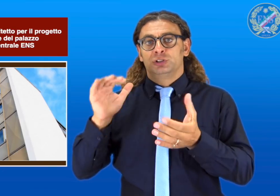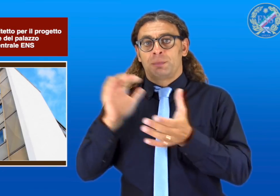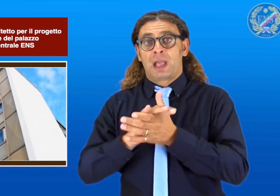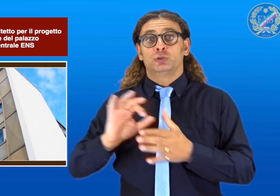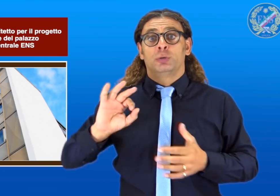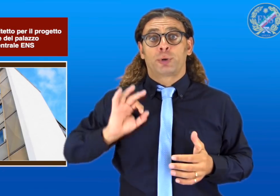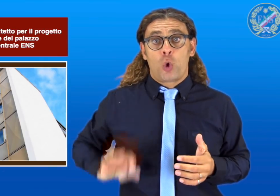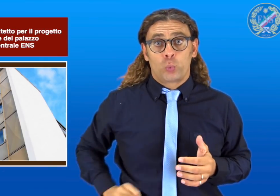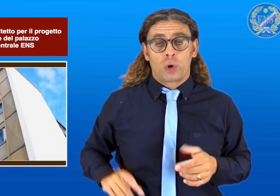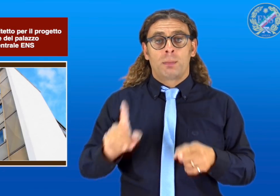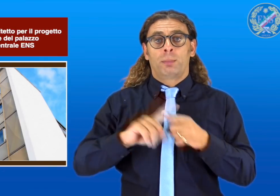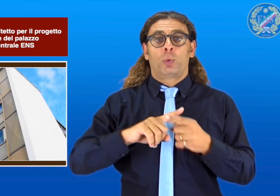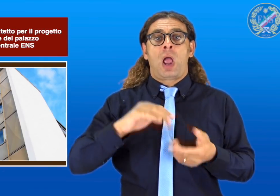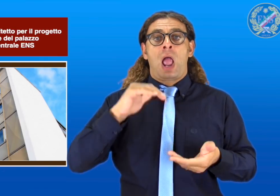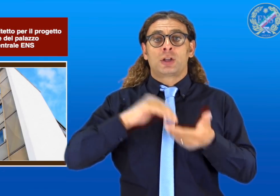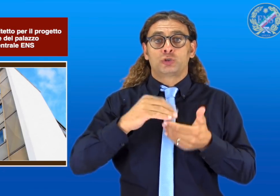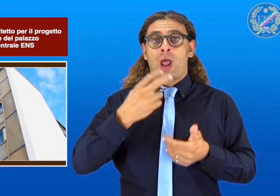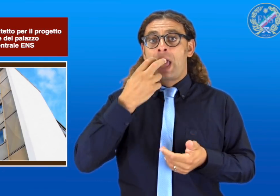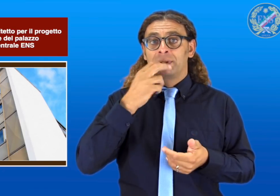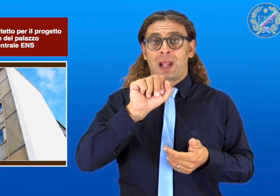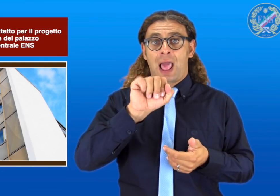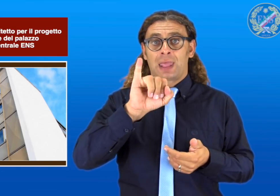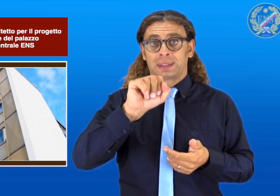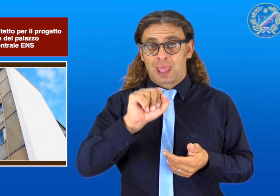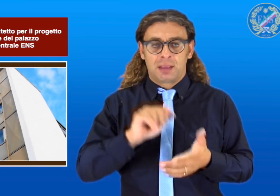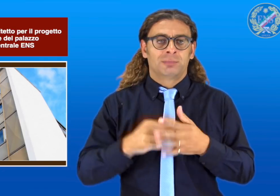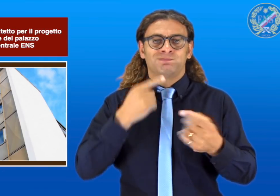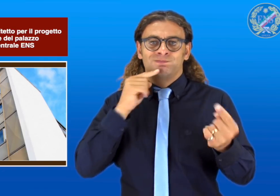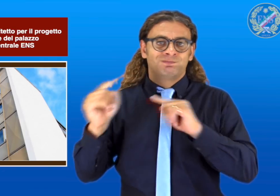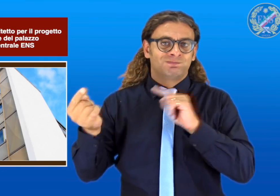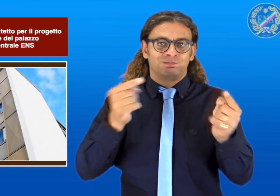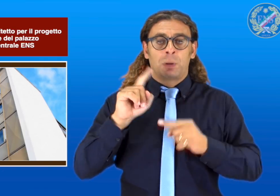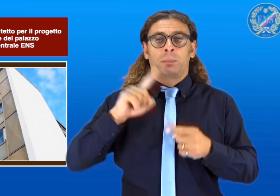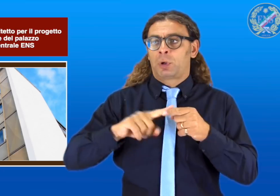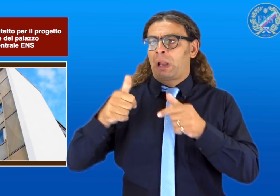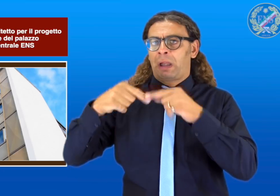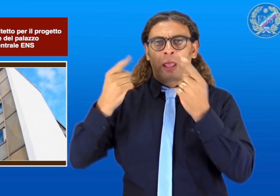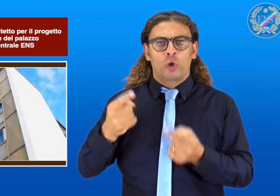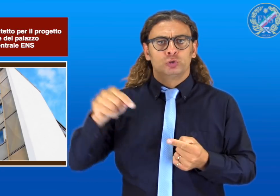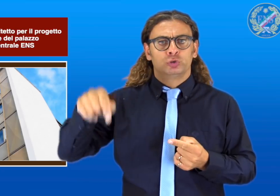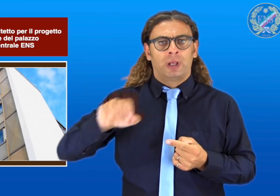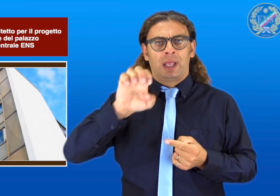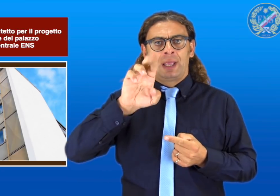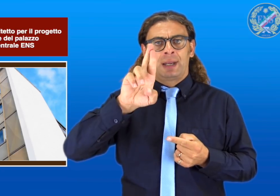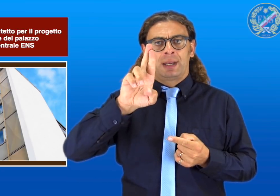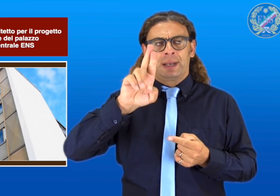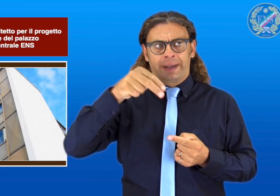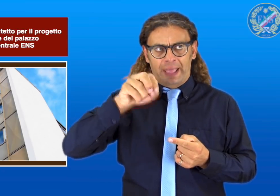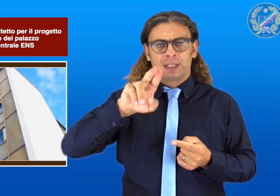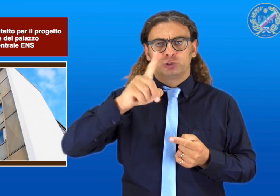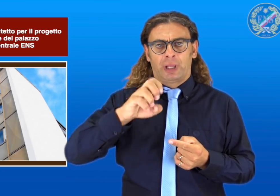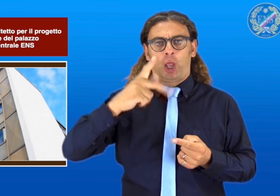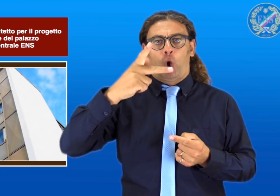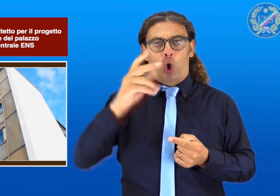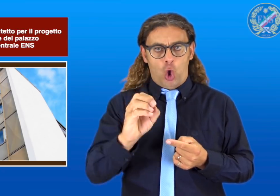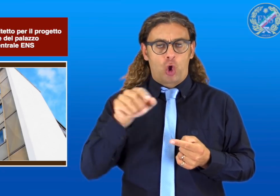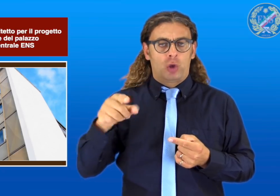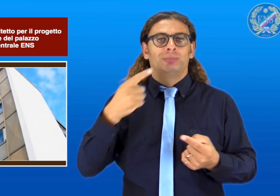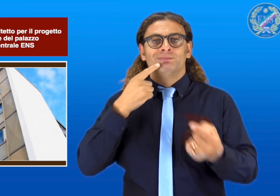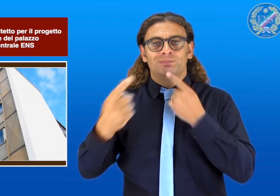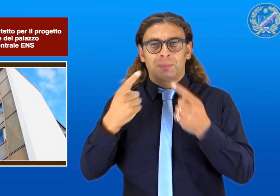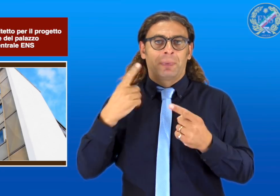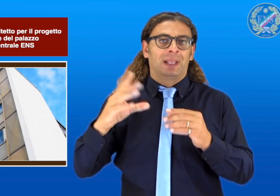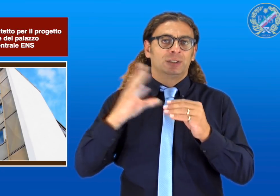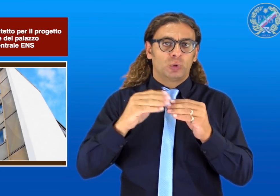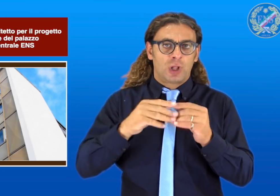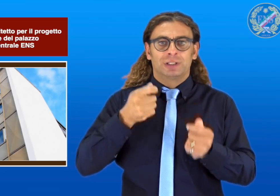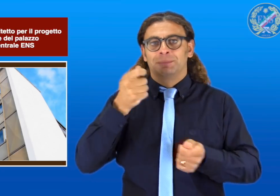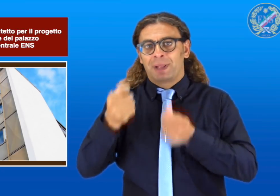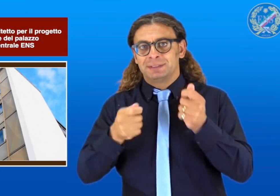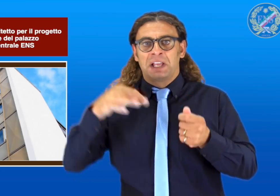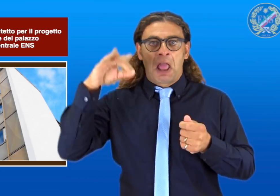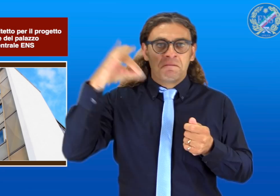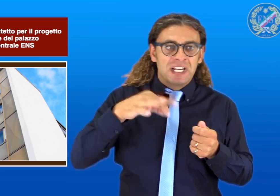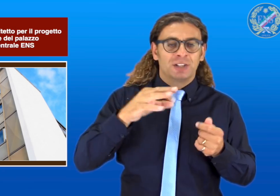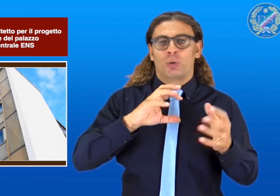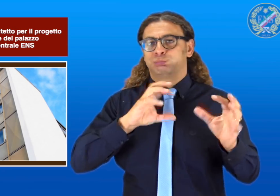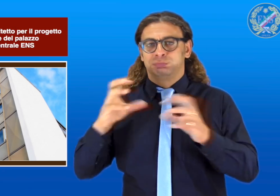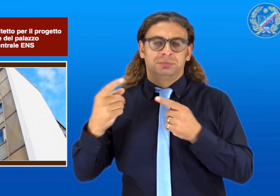giudice di pace, procura, associazione arbitri AIA e anche con il negozio Energeko sulla ristrutturazione, spese,